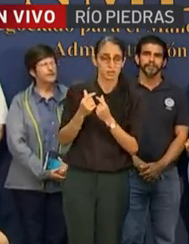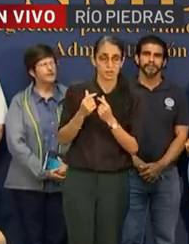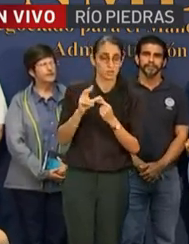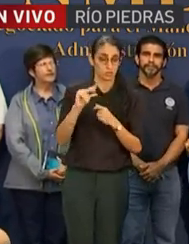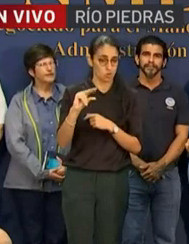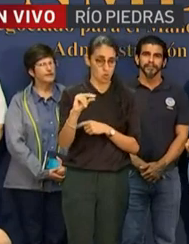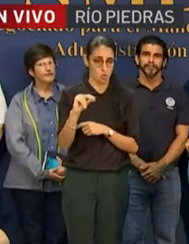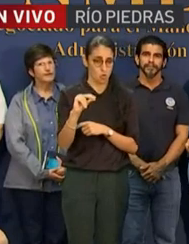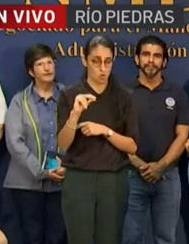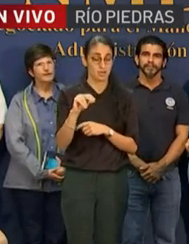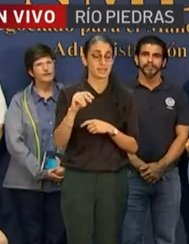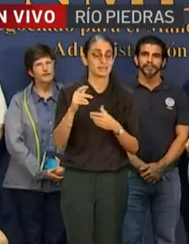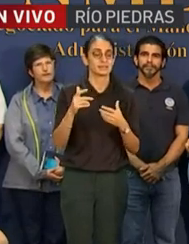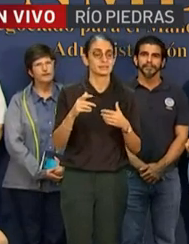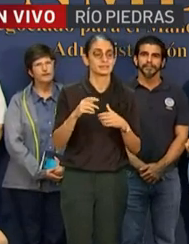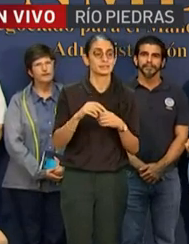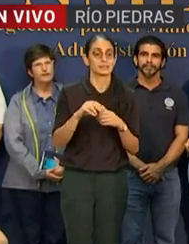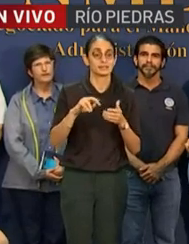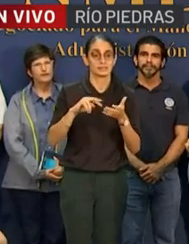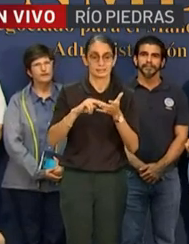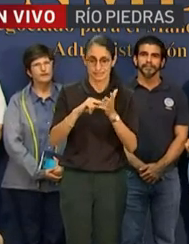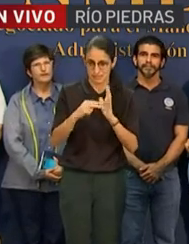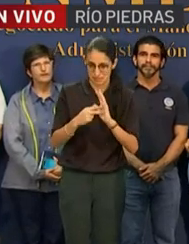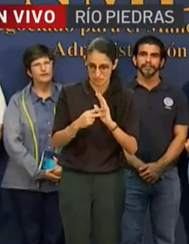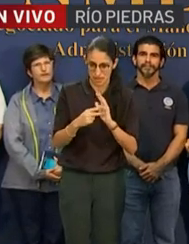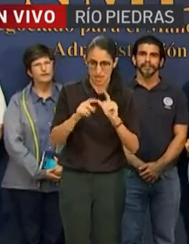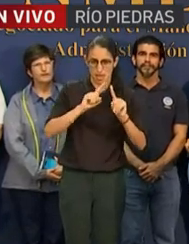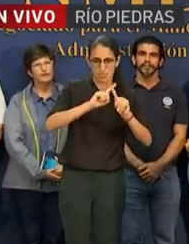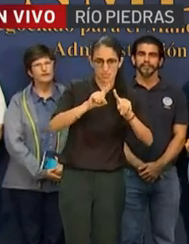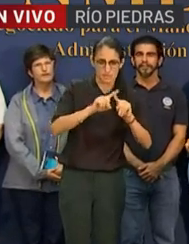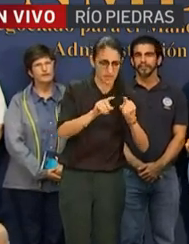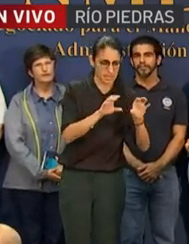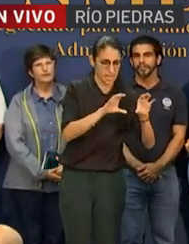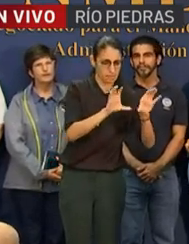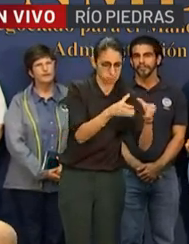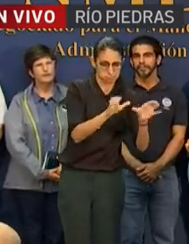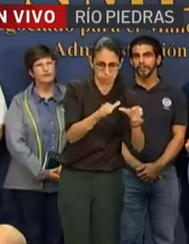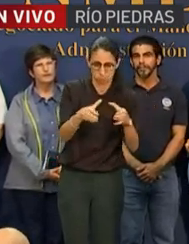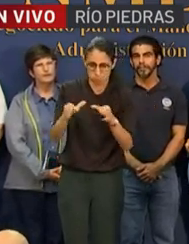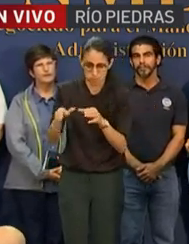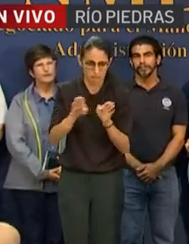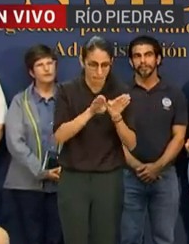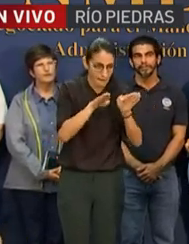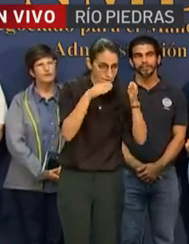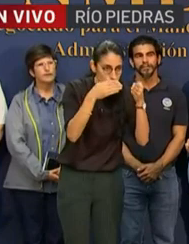LAS AVERÍAS QUE VAN A OCURRIR POR EL HURACÁN EL TRABAJO NO LO